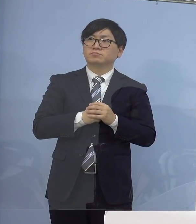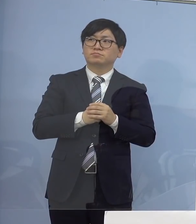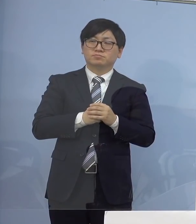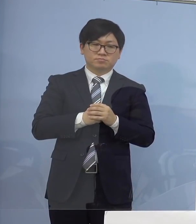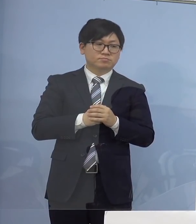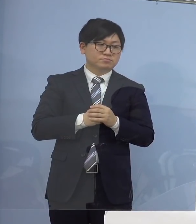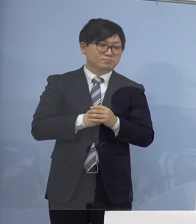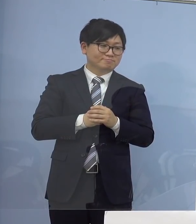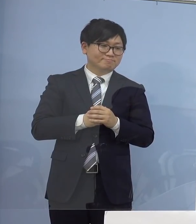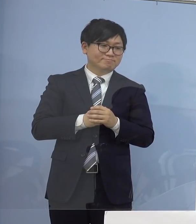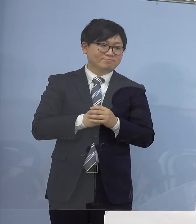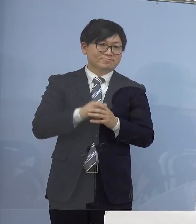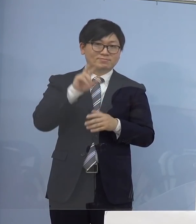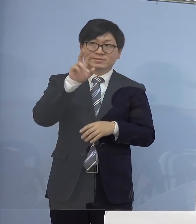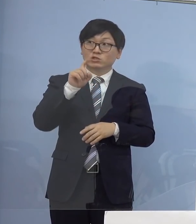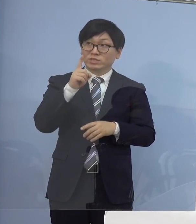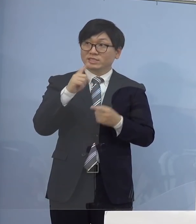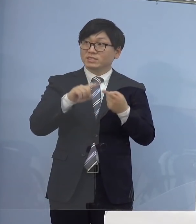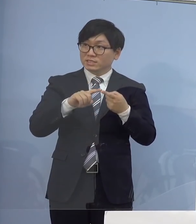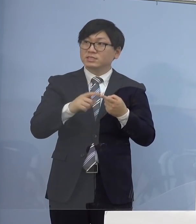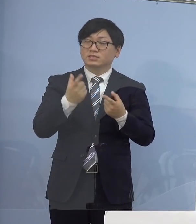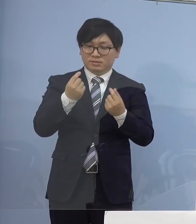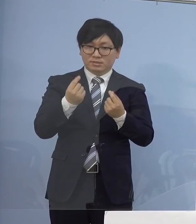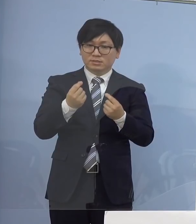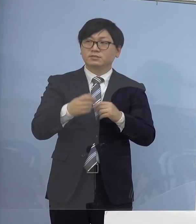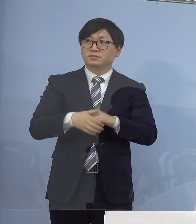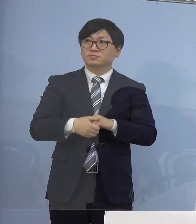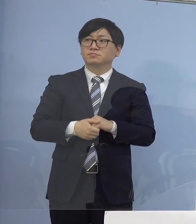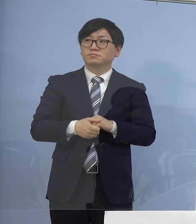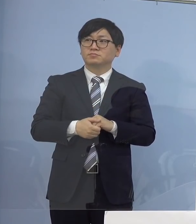（四国放送） 21（人）でいいですか （保健福祉部長） はい21（人）です